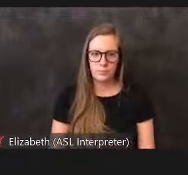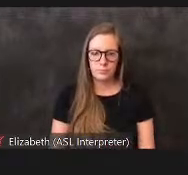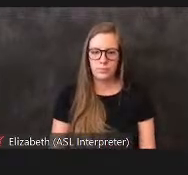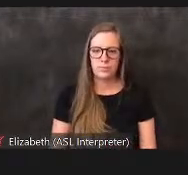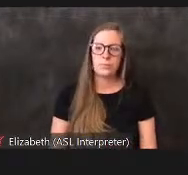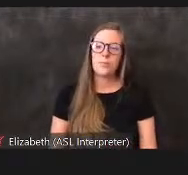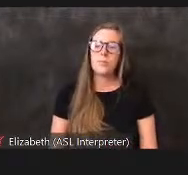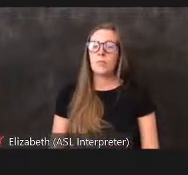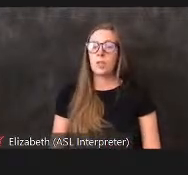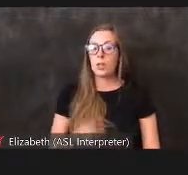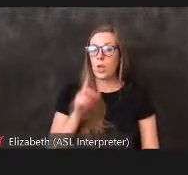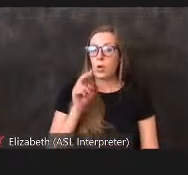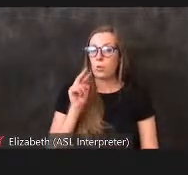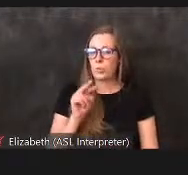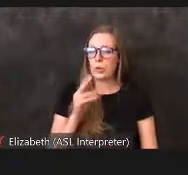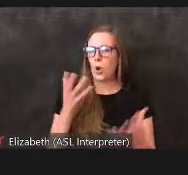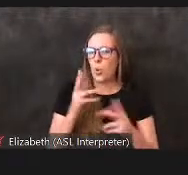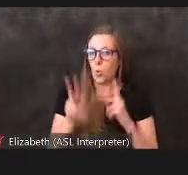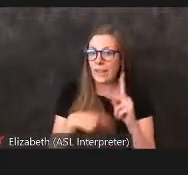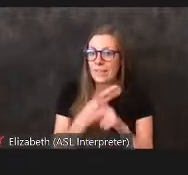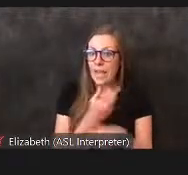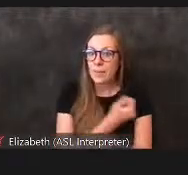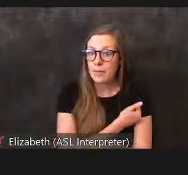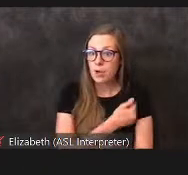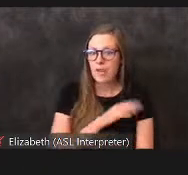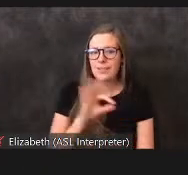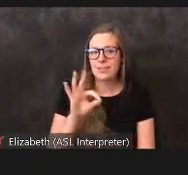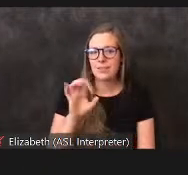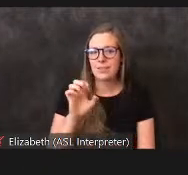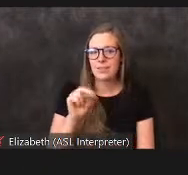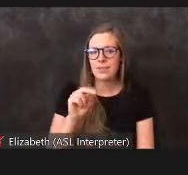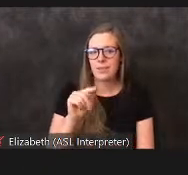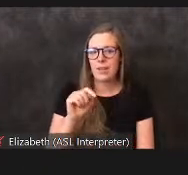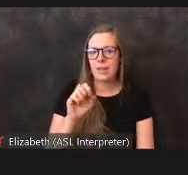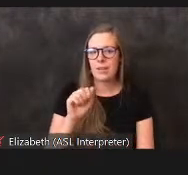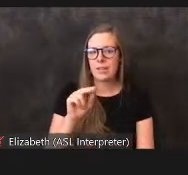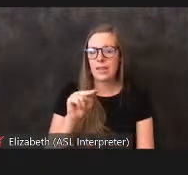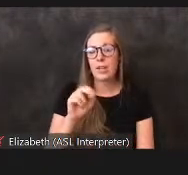y viendo por el tipo de drogas me enfrenta Cemil fue involucrada 92 profirieron o en